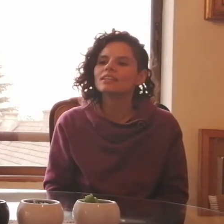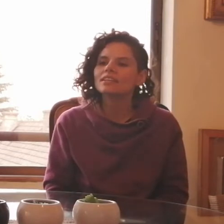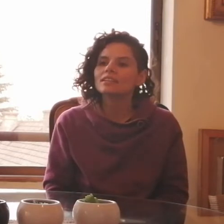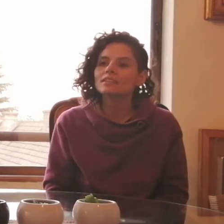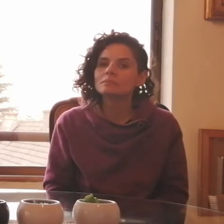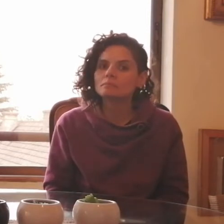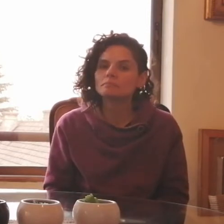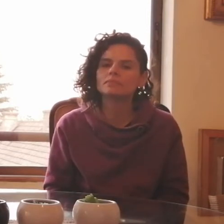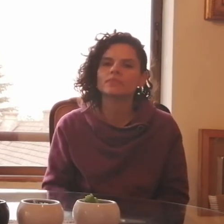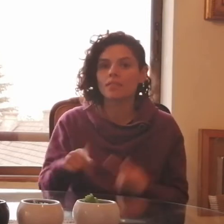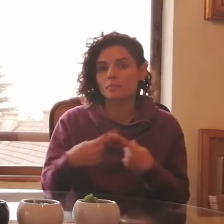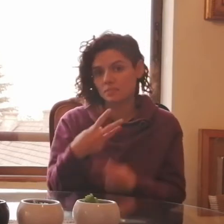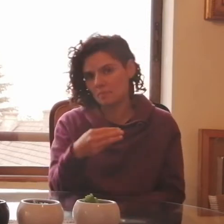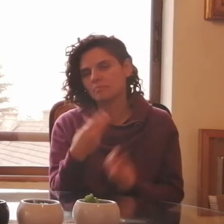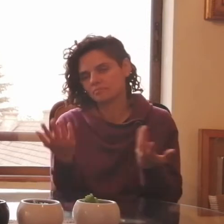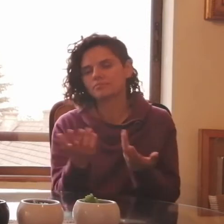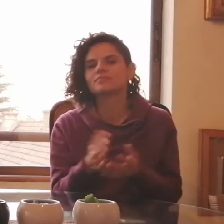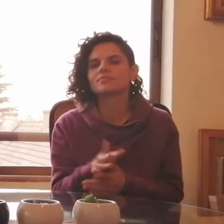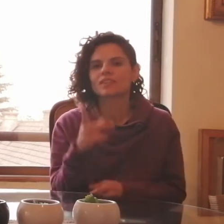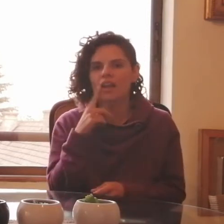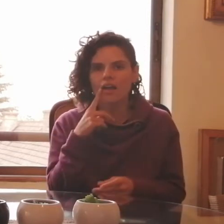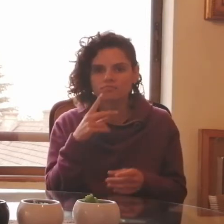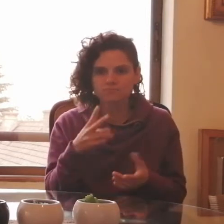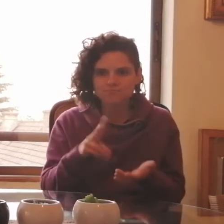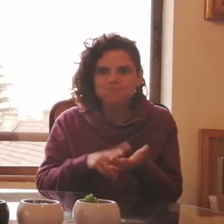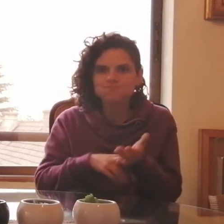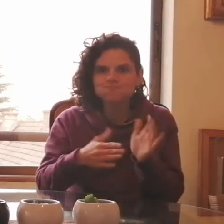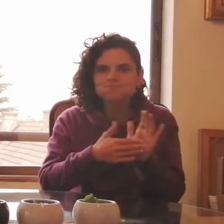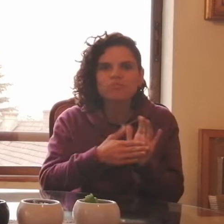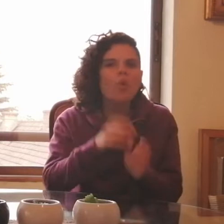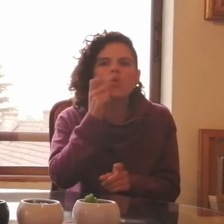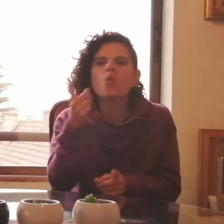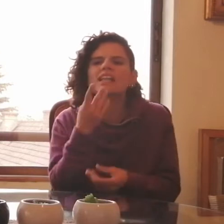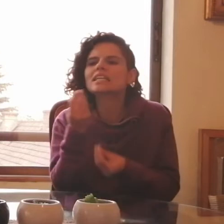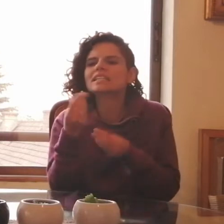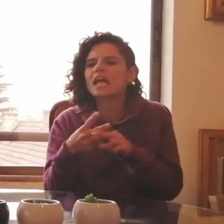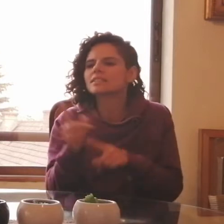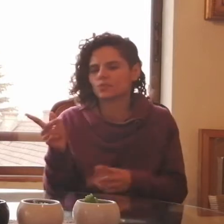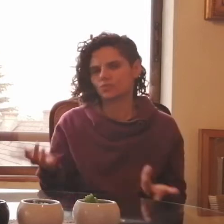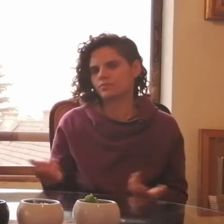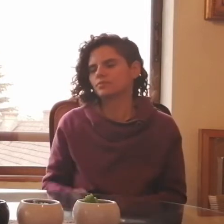Cuál es tu, en el papel, cuál es tu carera?..tu profesión